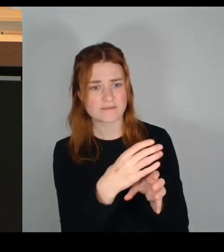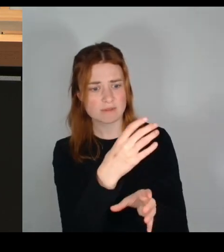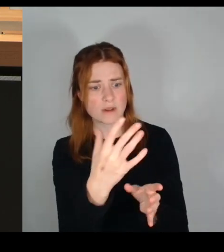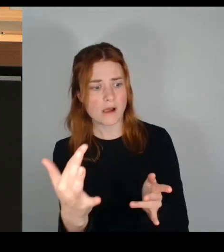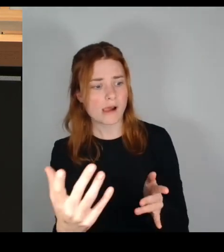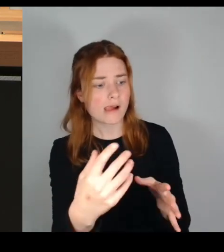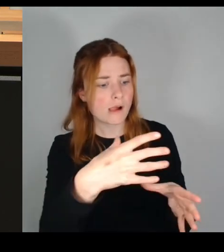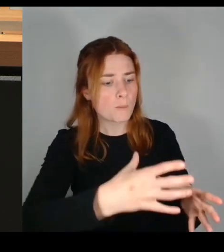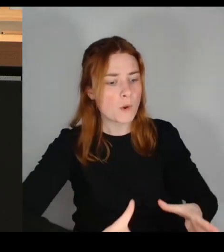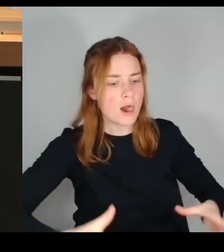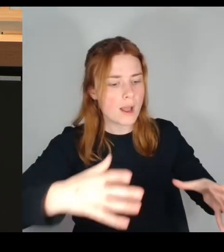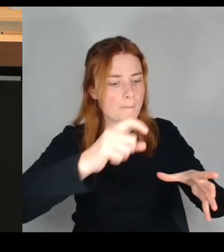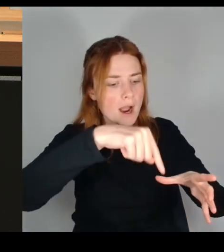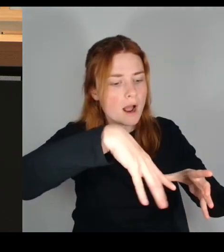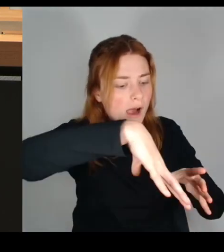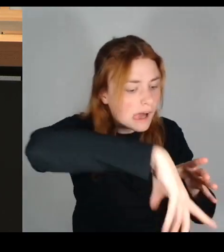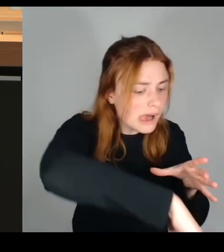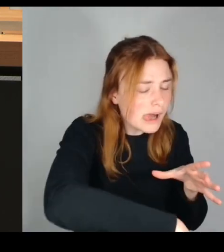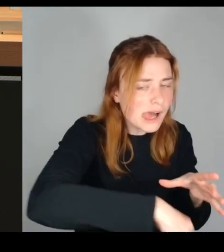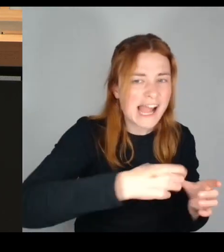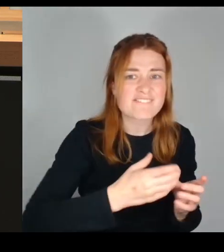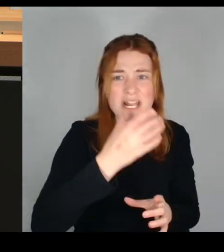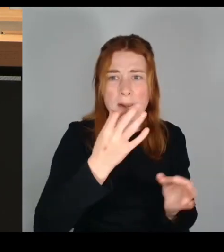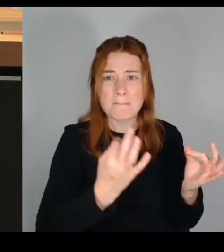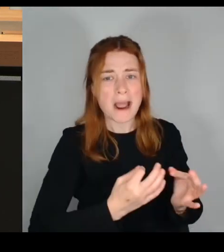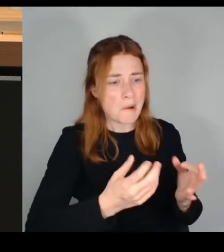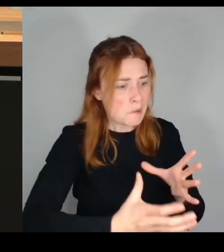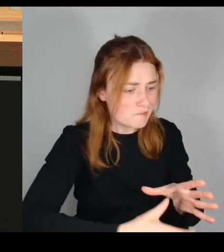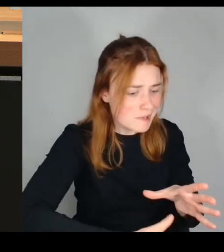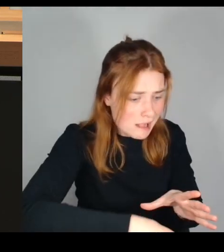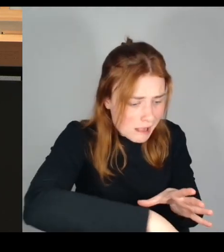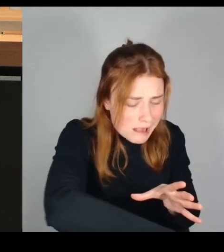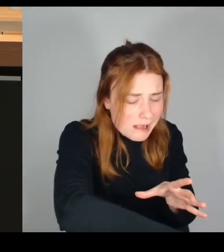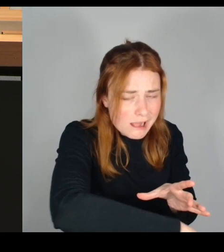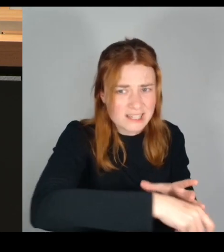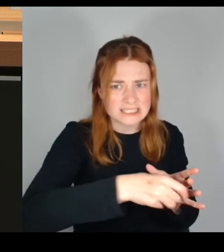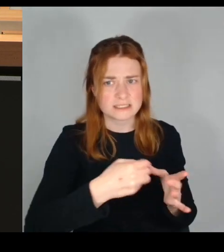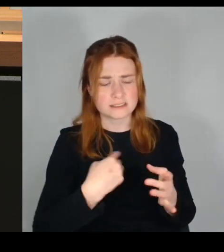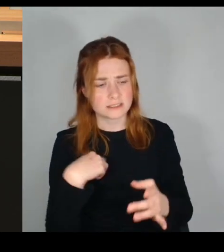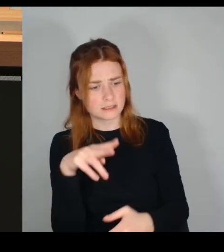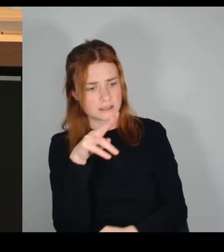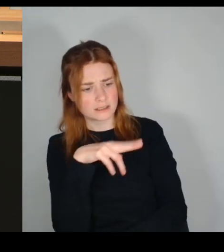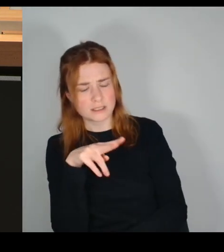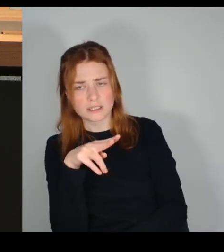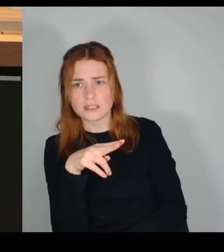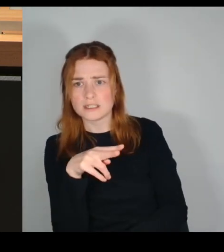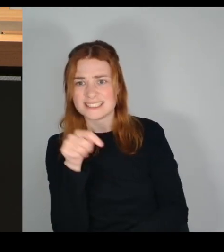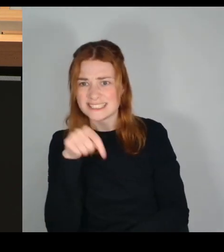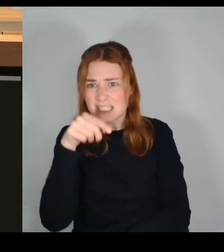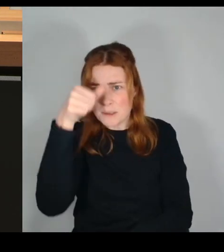Pfand sammeln ist in Berlin eine traurige Realität Und die Armut in Berlin? Sie hat zugenommen, und